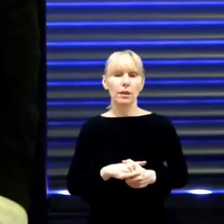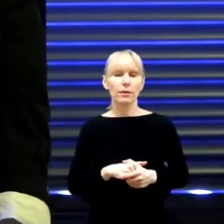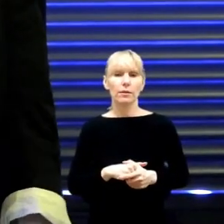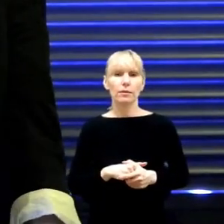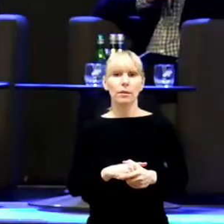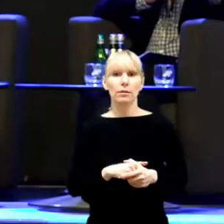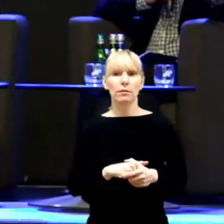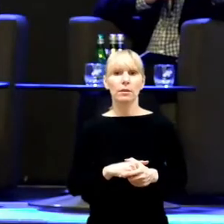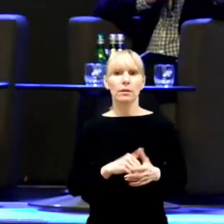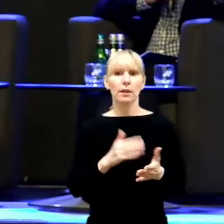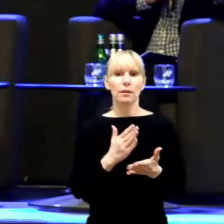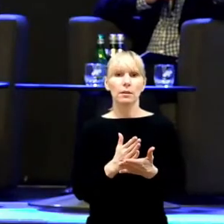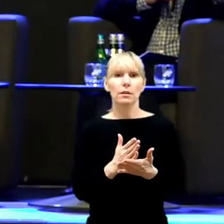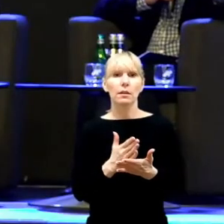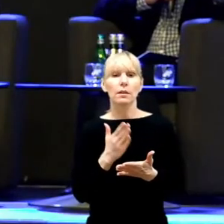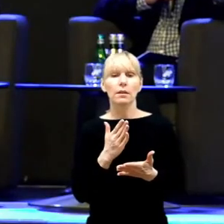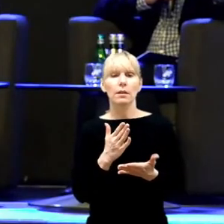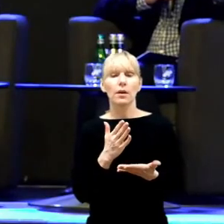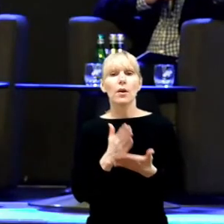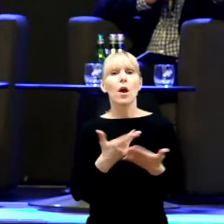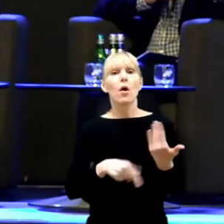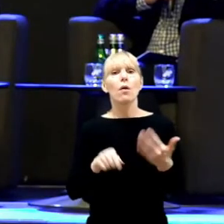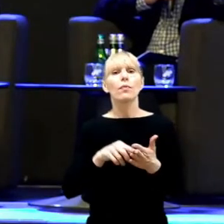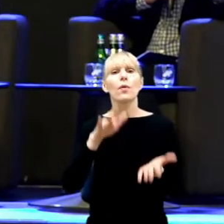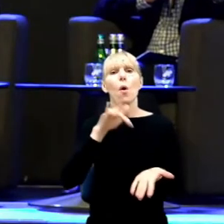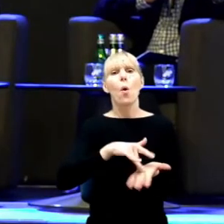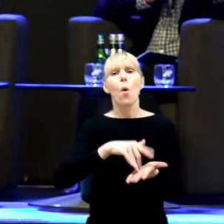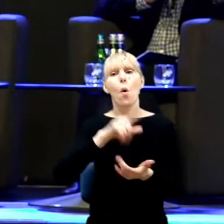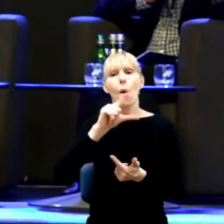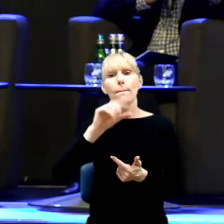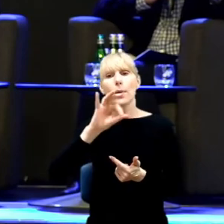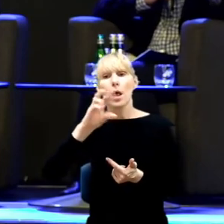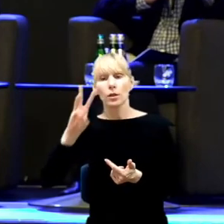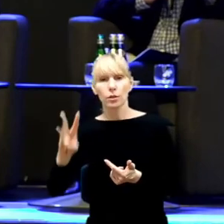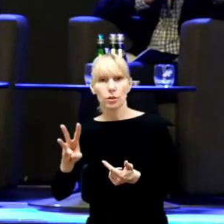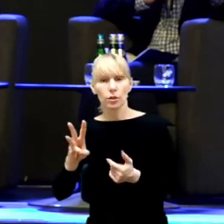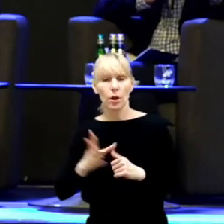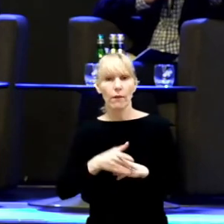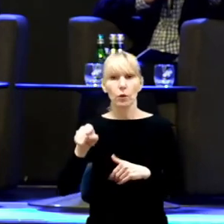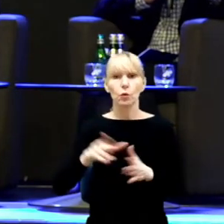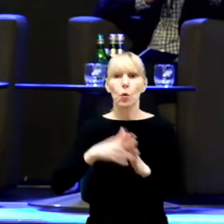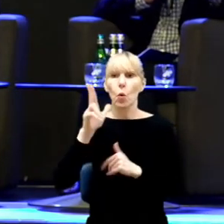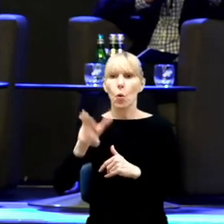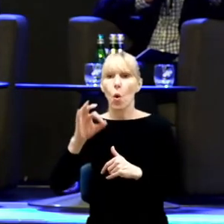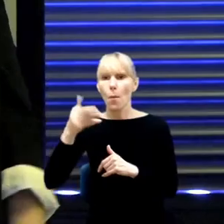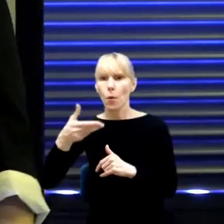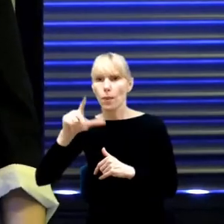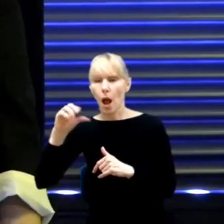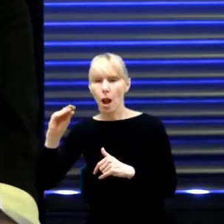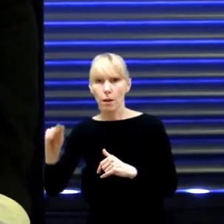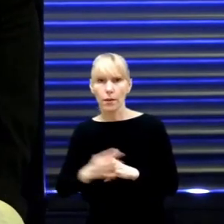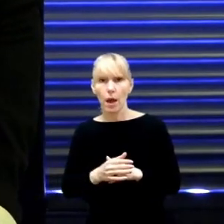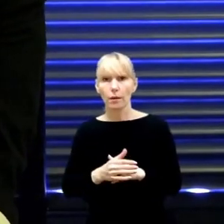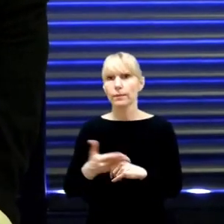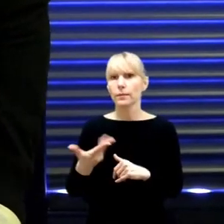widzieliśmy wczoraj mieszkania w Pleszewie komunalne akurat, między innymi bo... Nie miały 11 metrów kwadratowych.